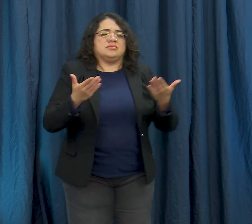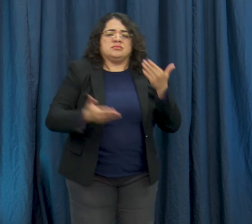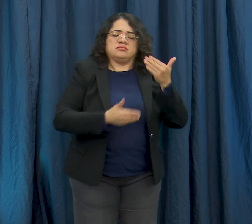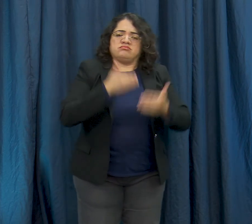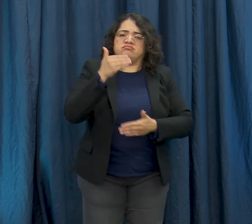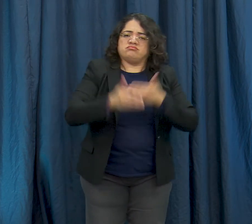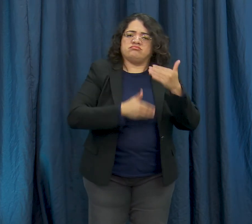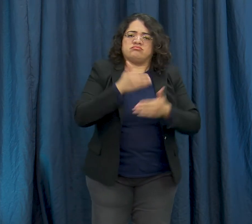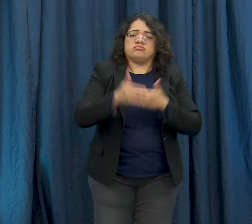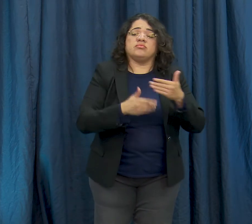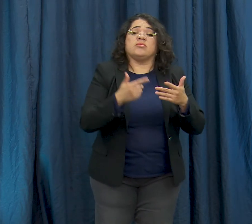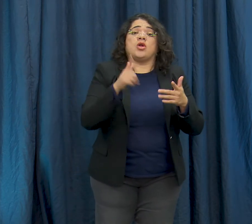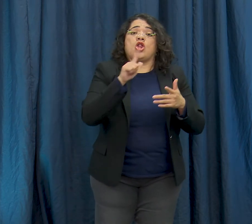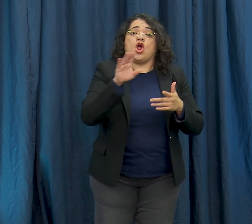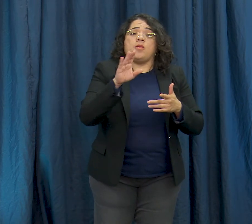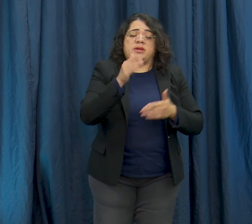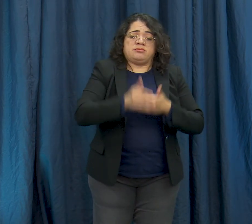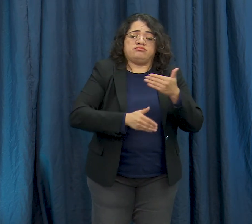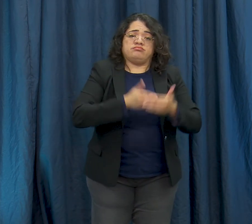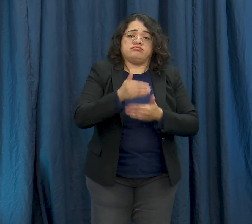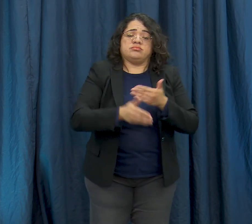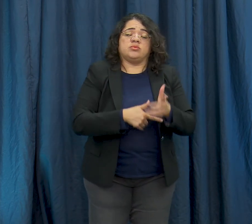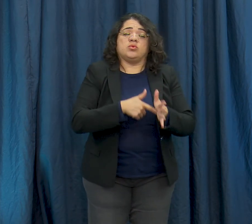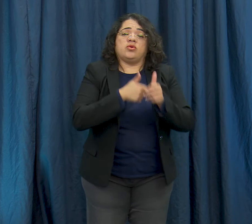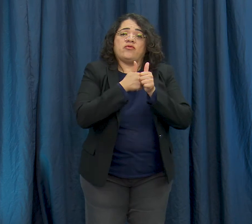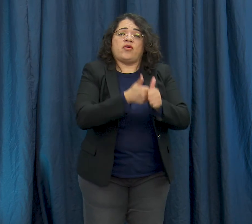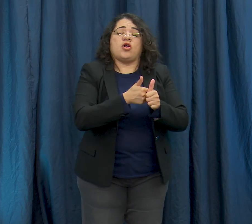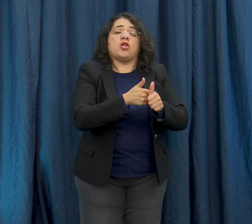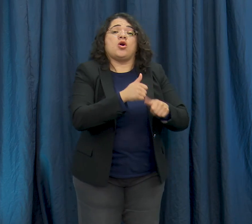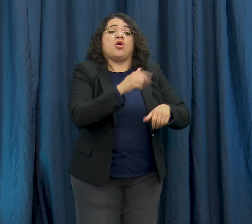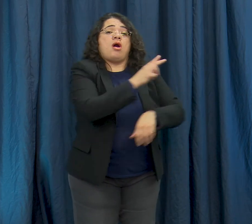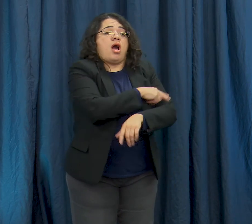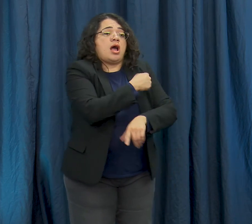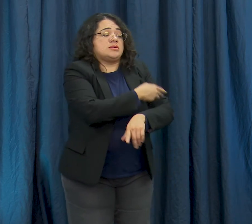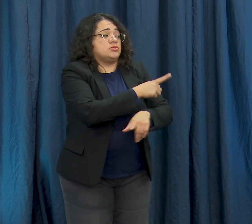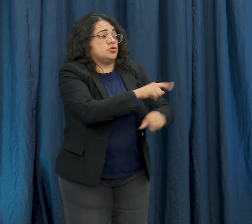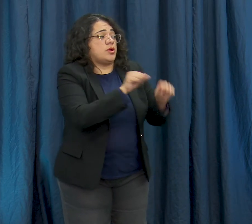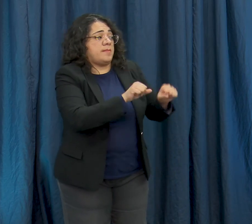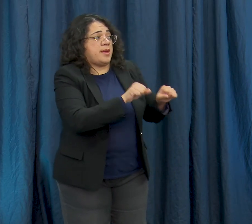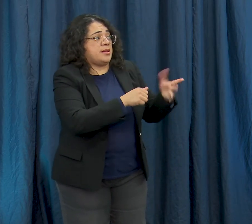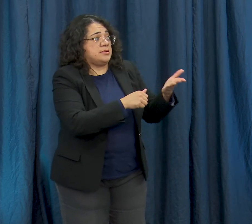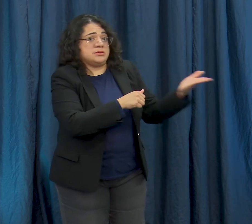hospitalization esta vez ayer y tenemos una casa de capacidad de comas dicen